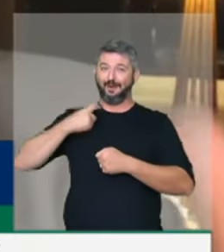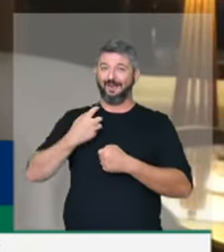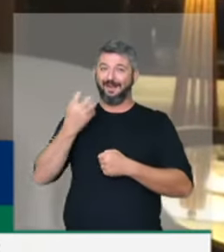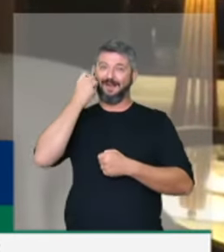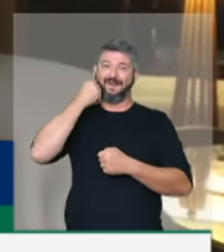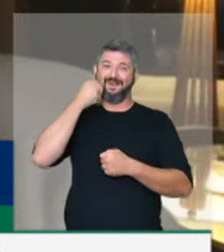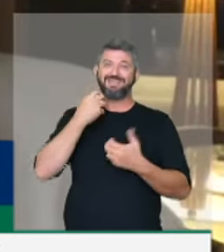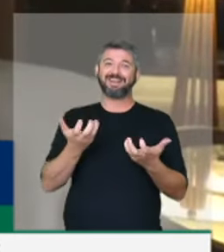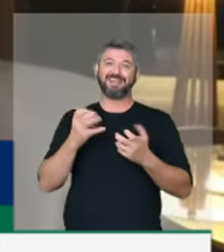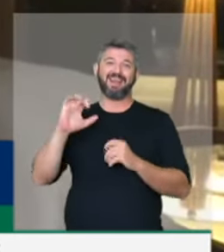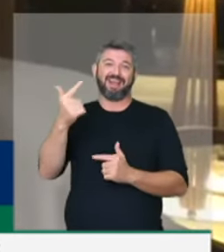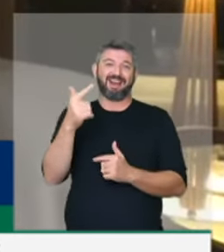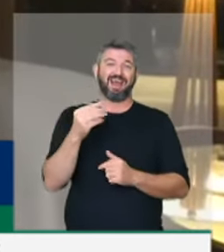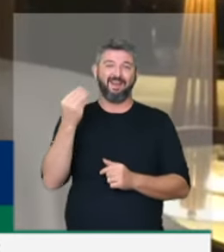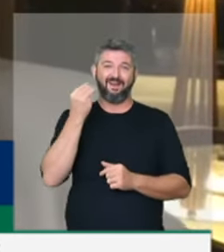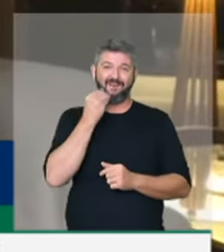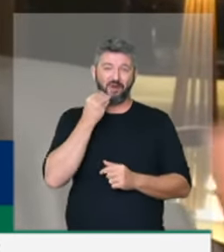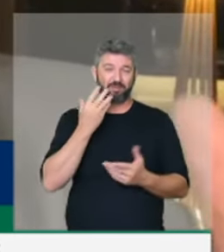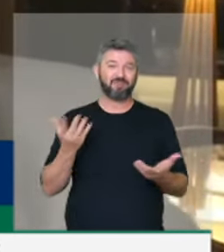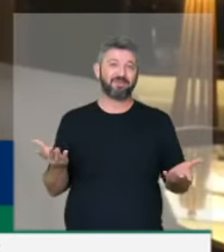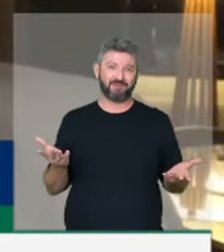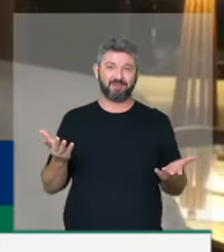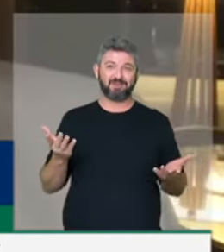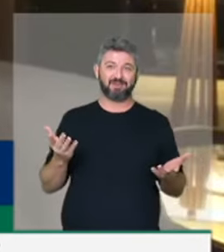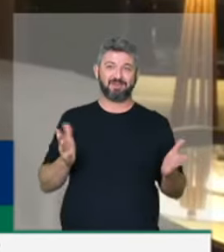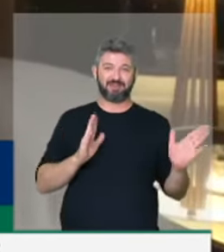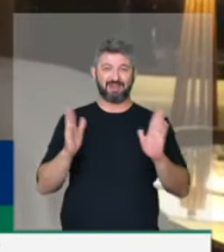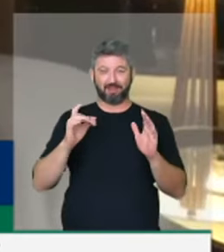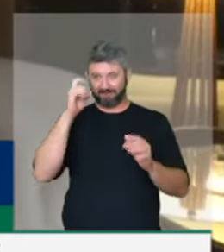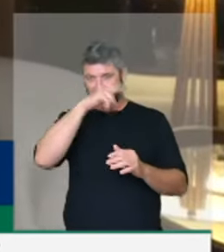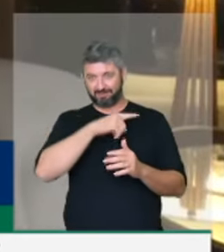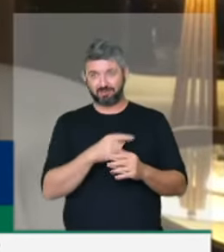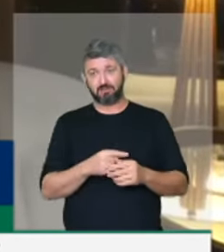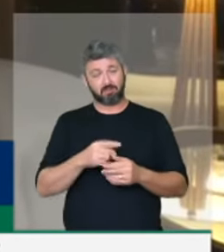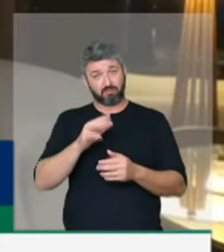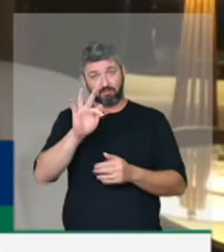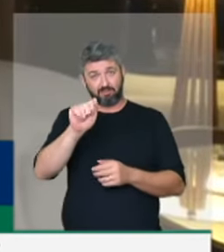MUITO NA CRISE. ISSO É FATO. ENTÃO SE NÃO TIVER MÃO